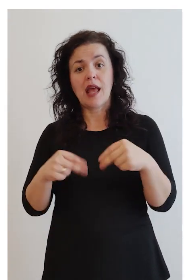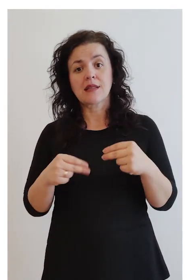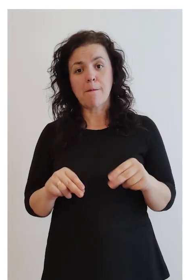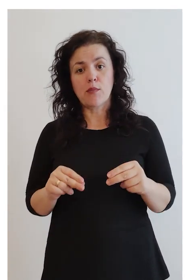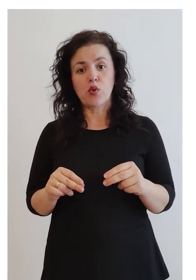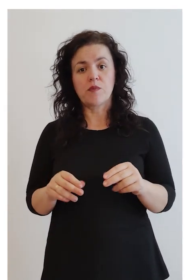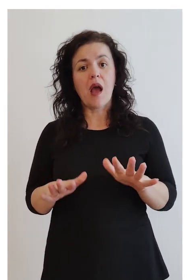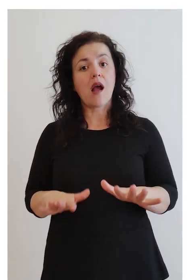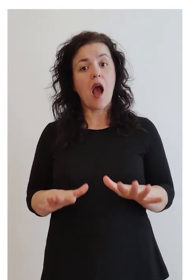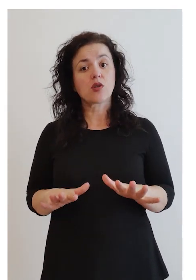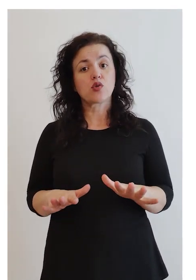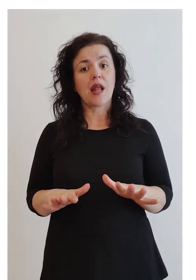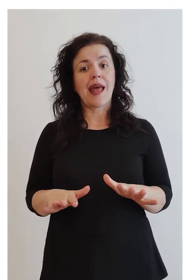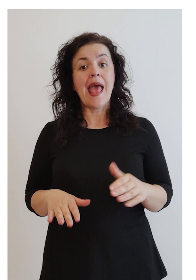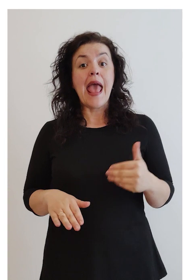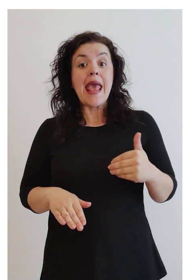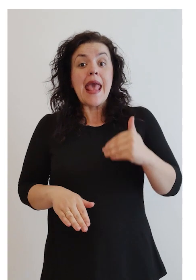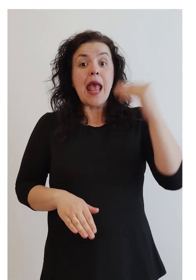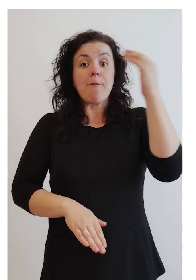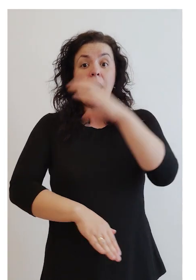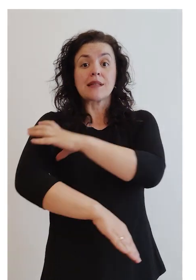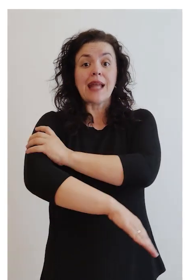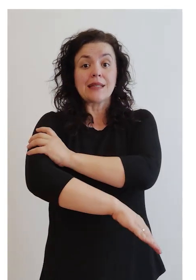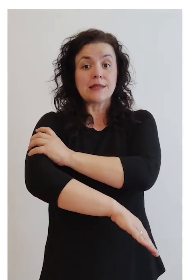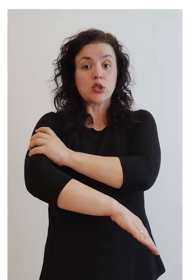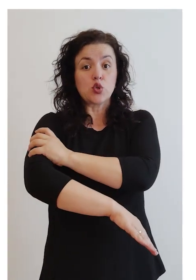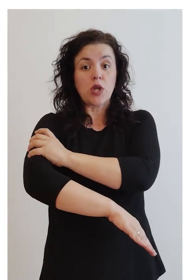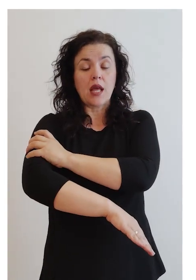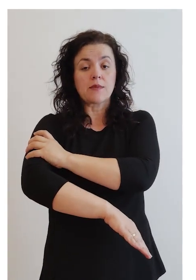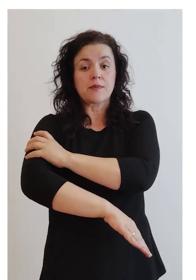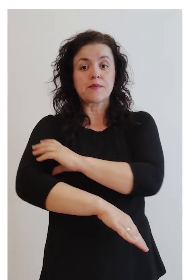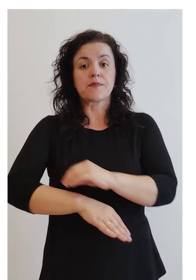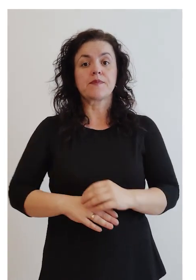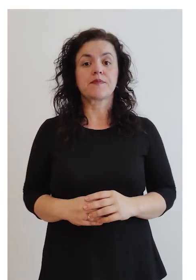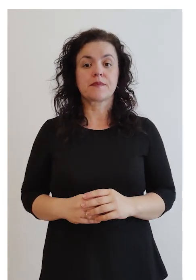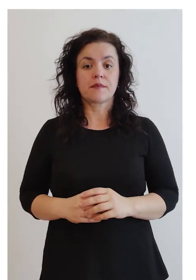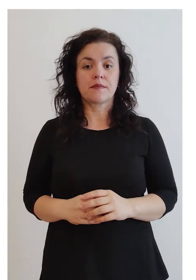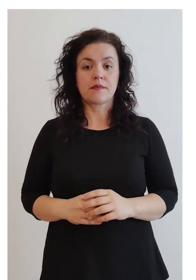A nu se uita Consultați-vă medicul înainte de a călători.